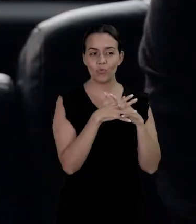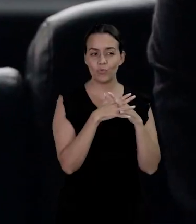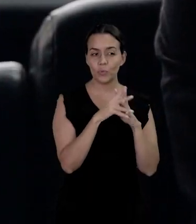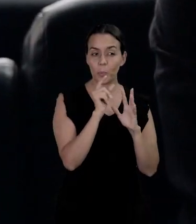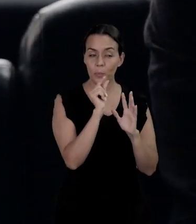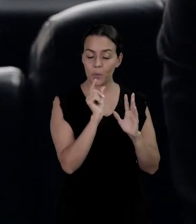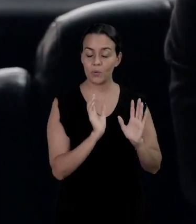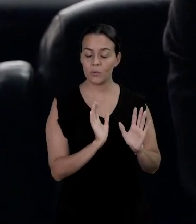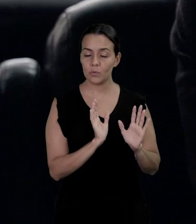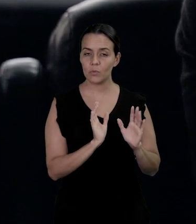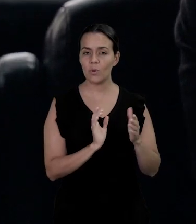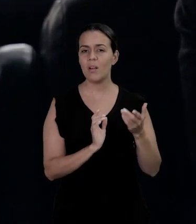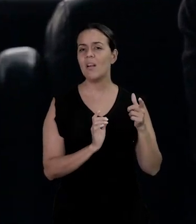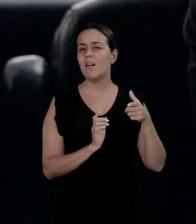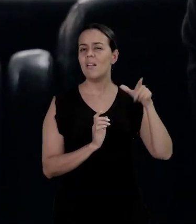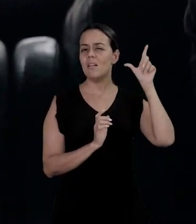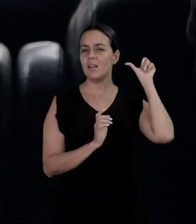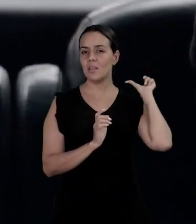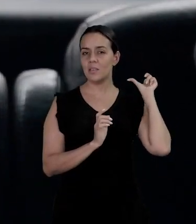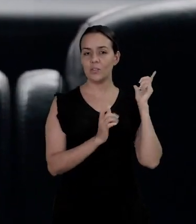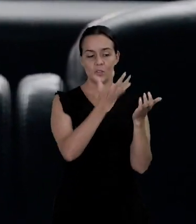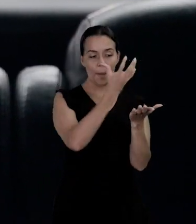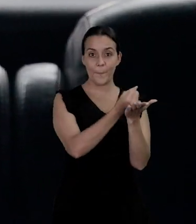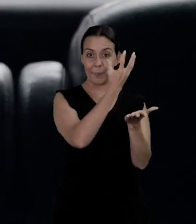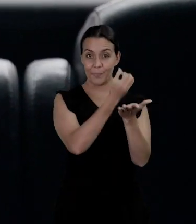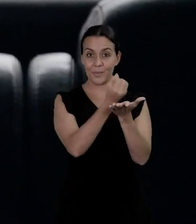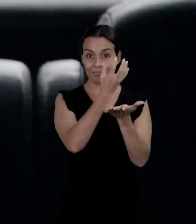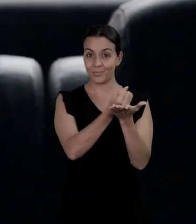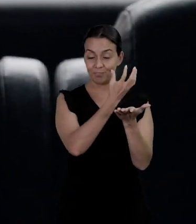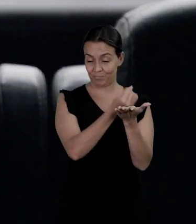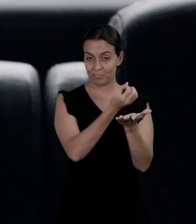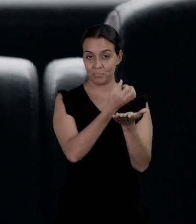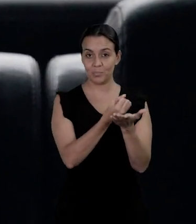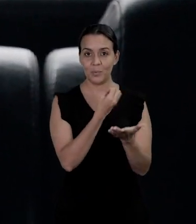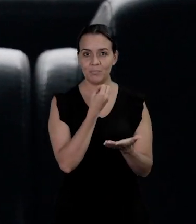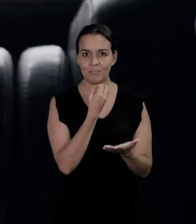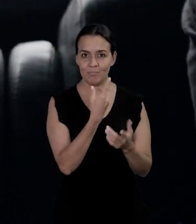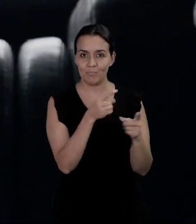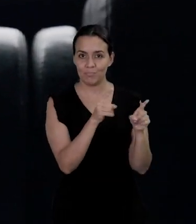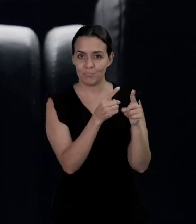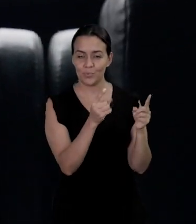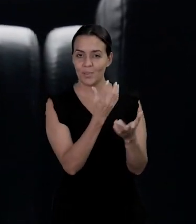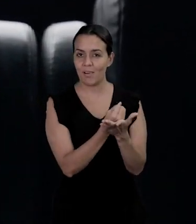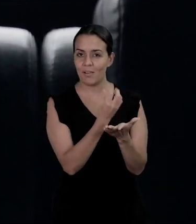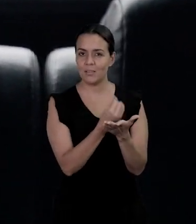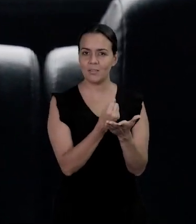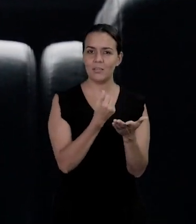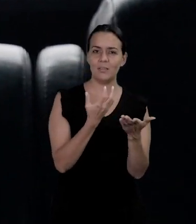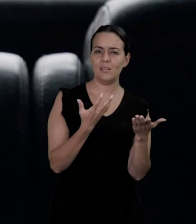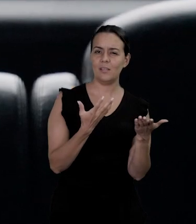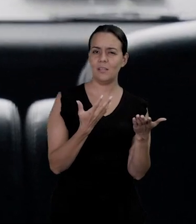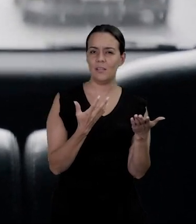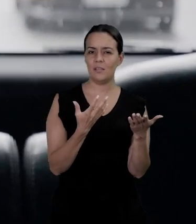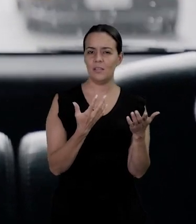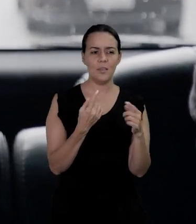estava tudo disponível, eu já comecei a sacar isso, baixando discografias. Eu falei: Não adianta, sei lá, baixar discografia